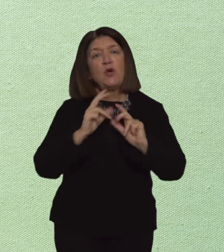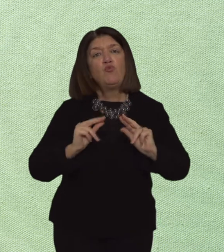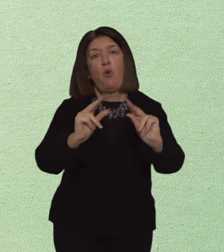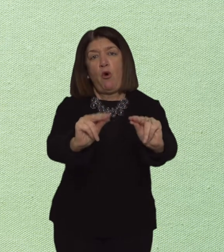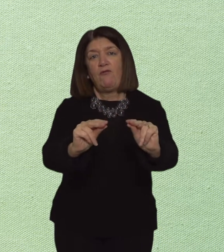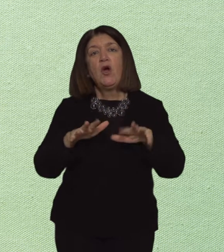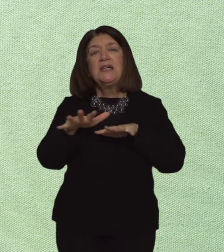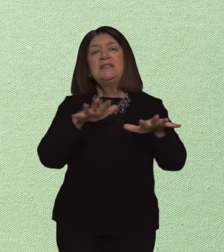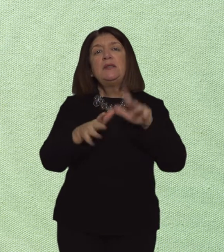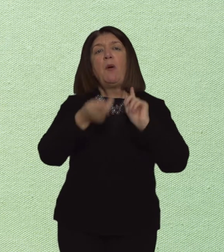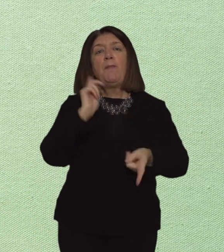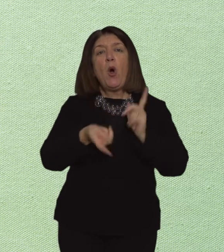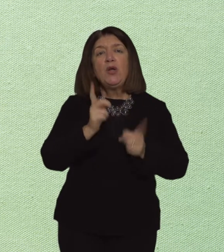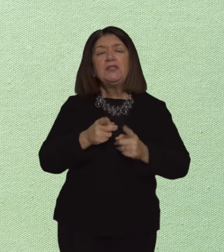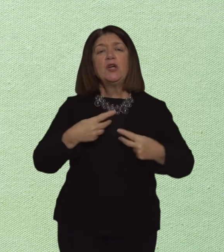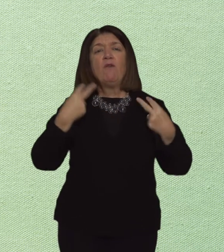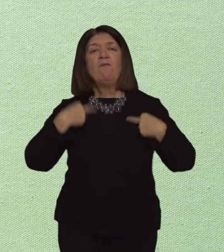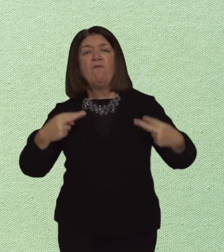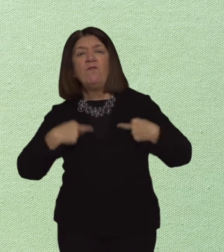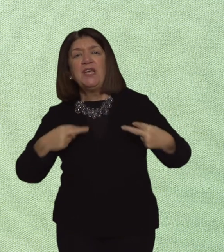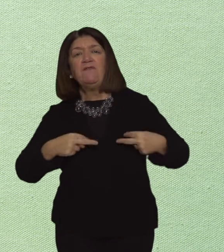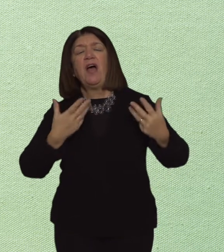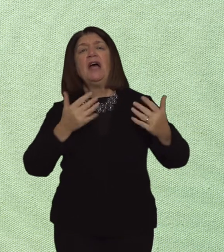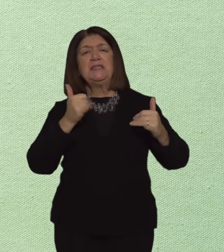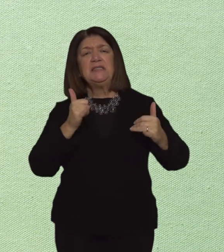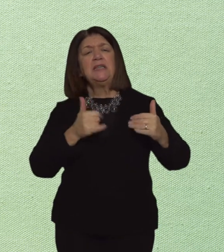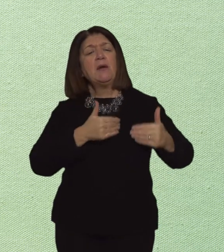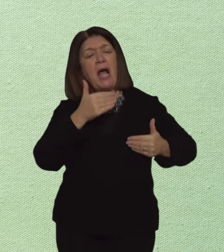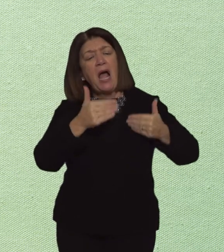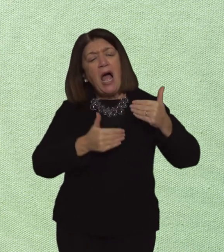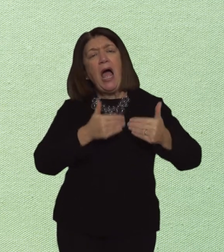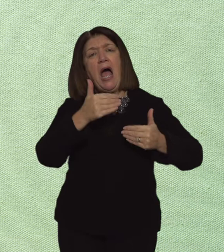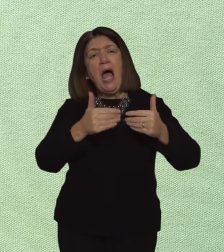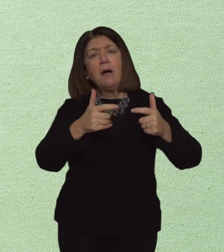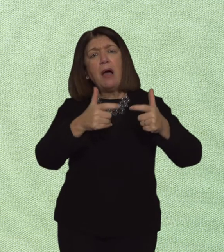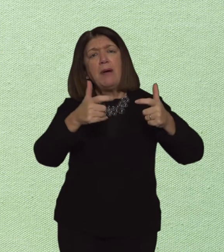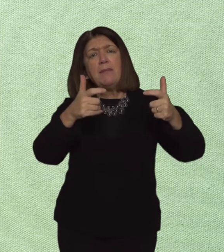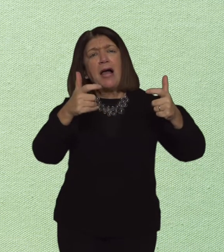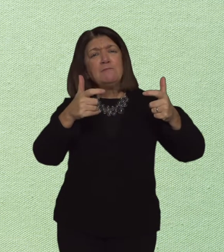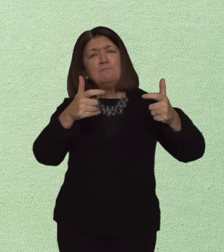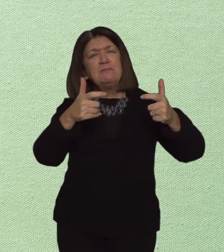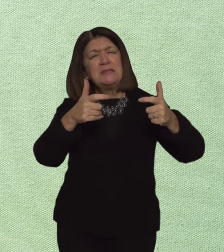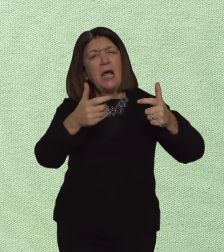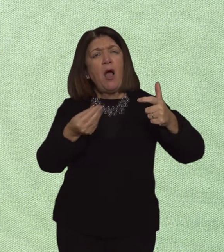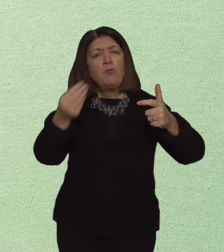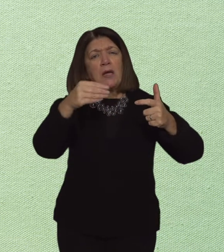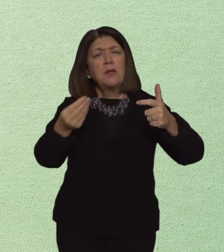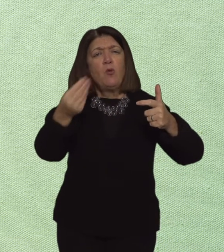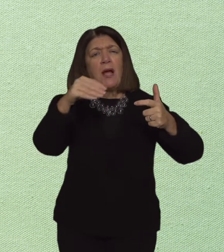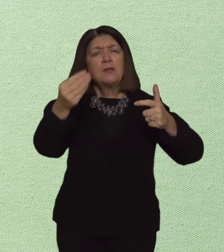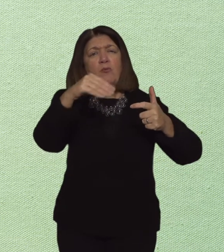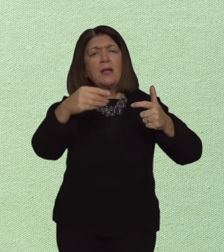vive e continua a essere tale se è in grado di continuamente mettersi in discussione, in